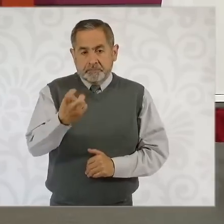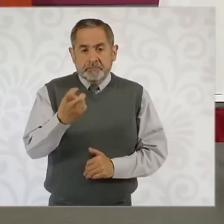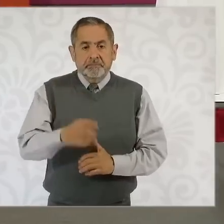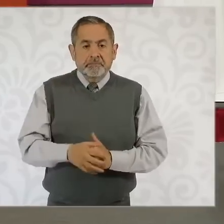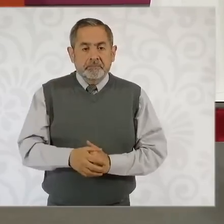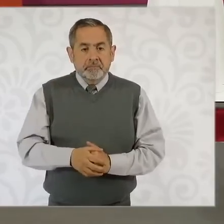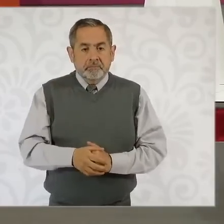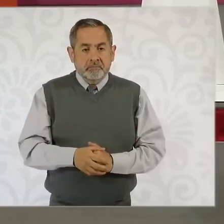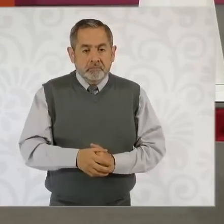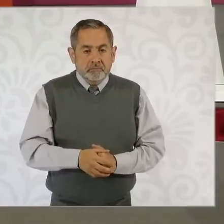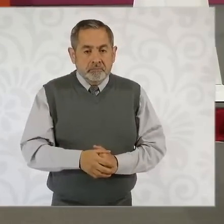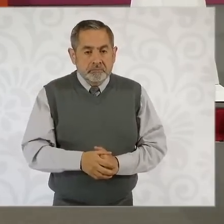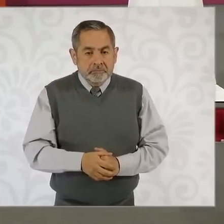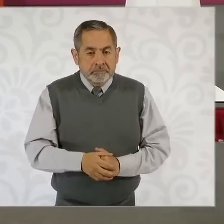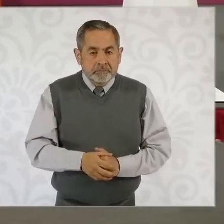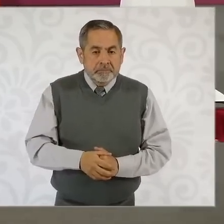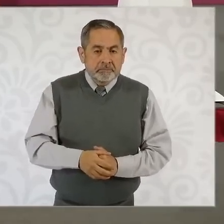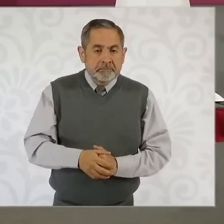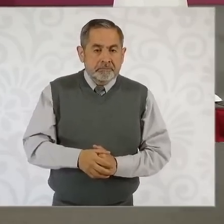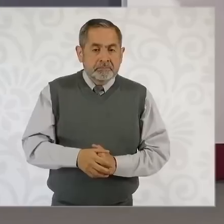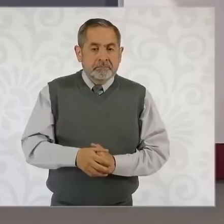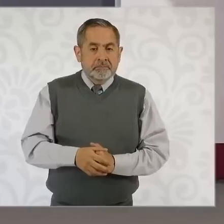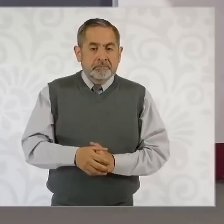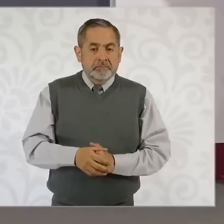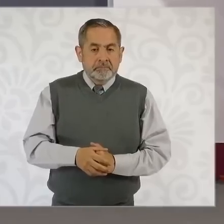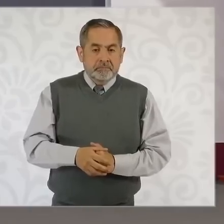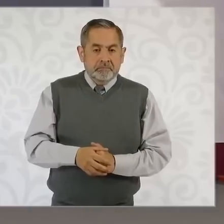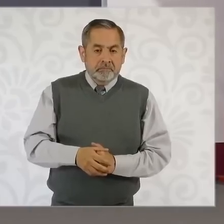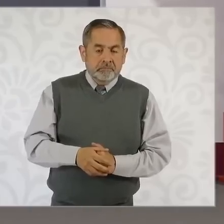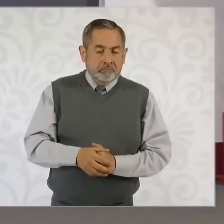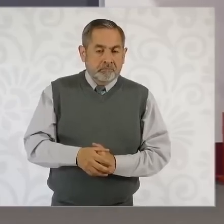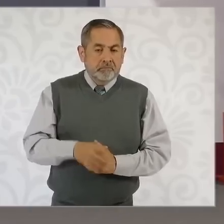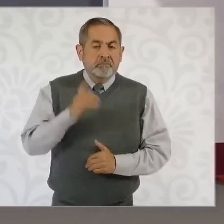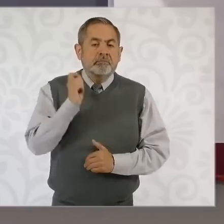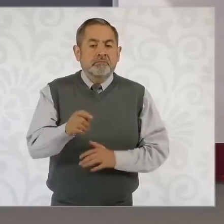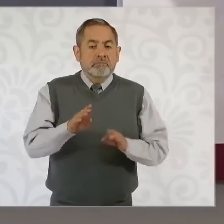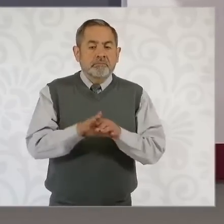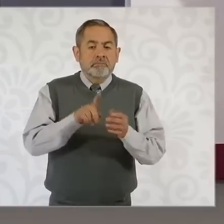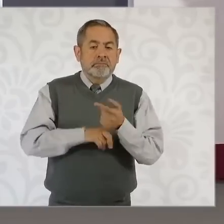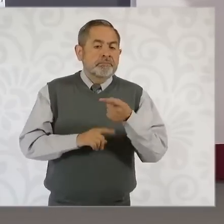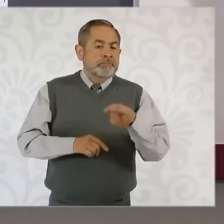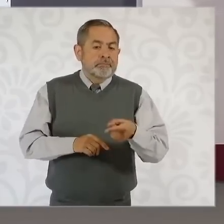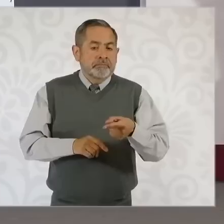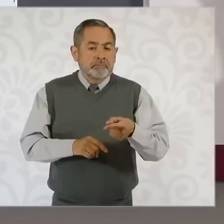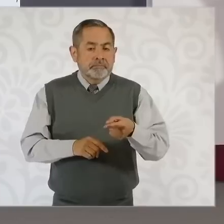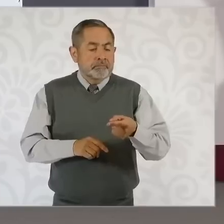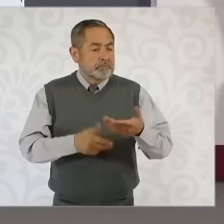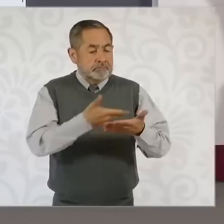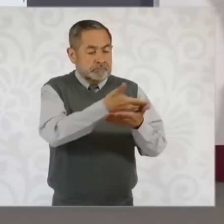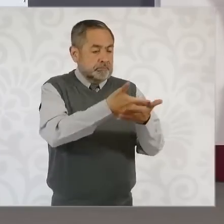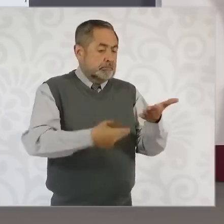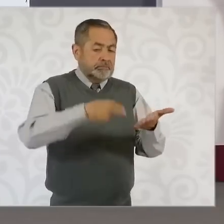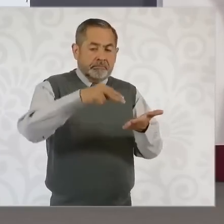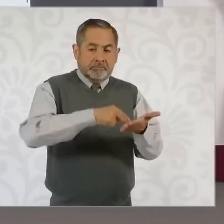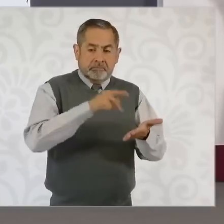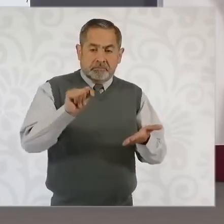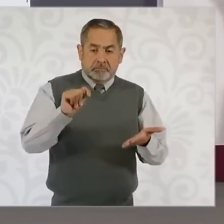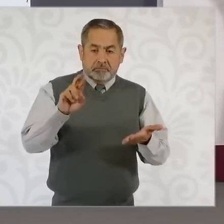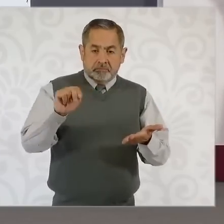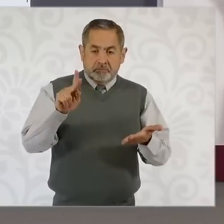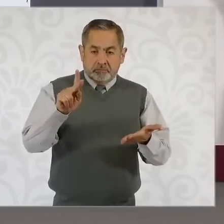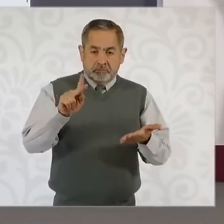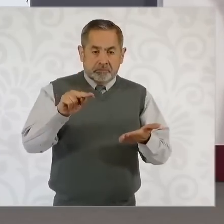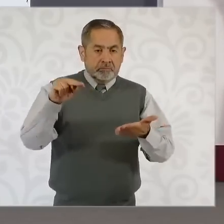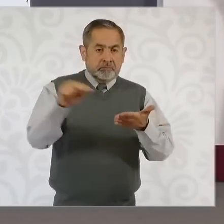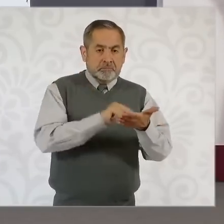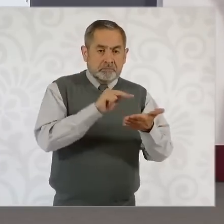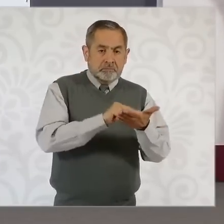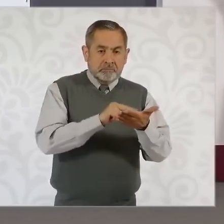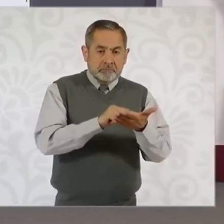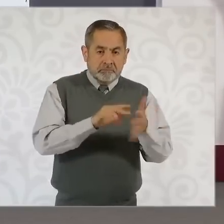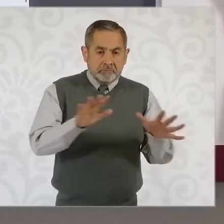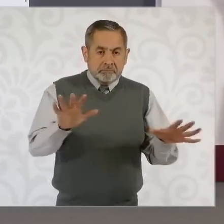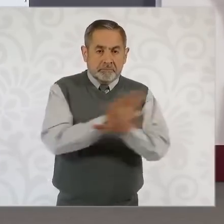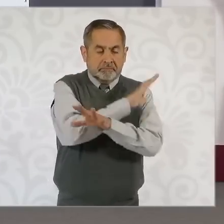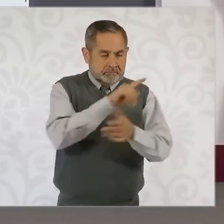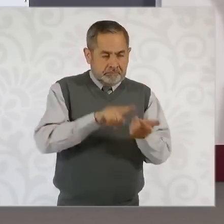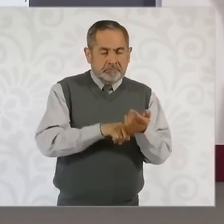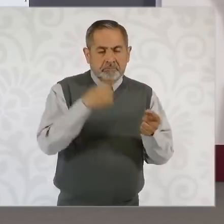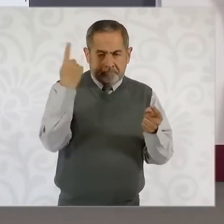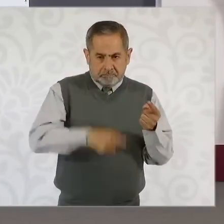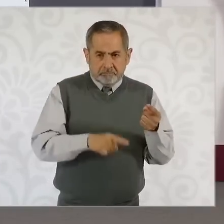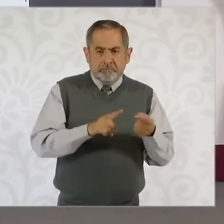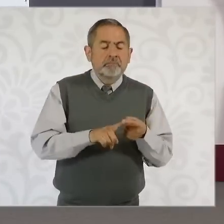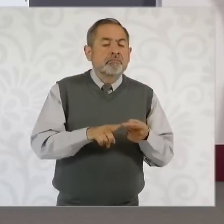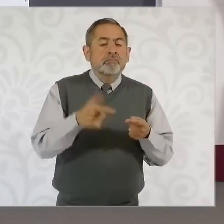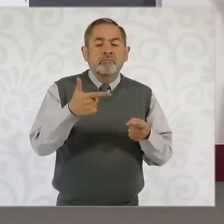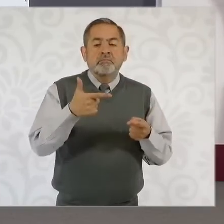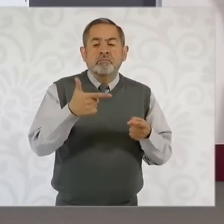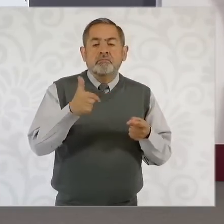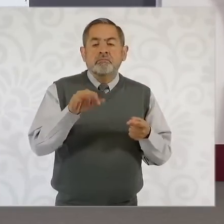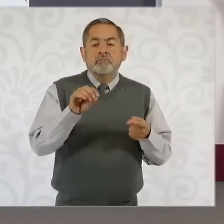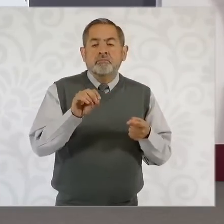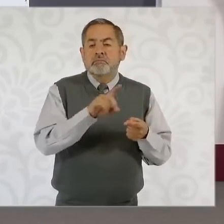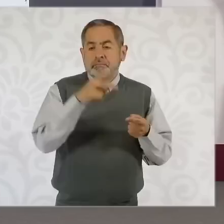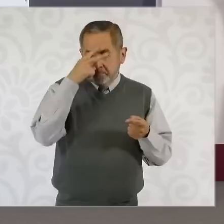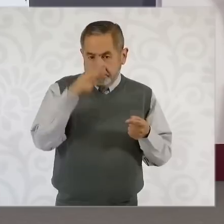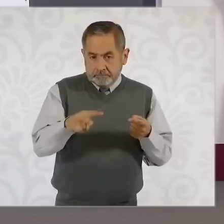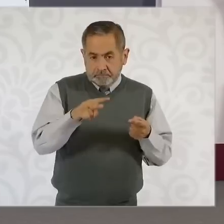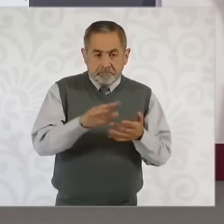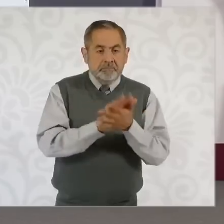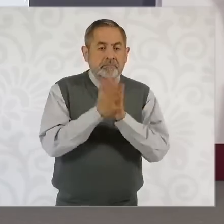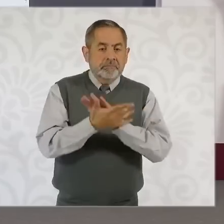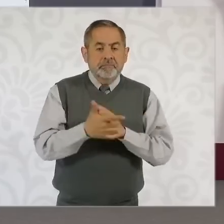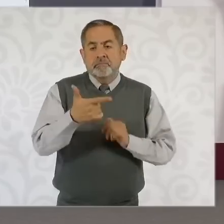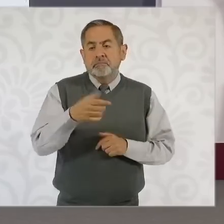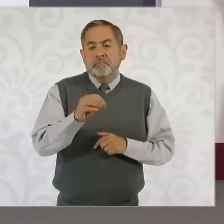esto es que el decreto del presidente Trump cambia de Golfo de México a Golfo de América